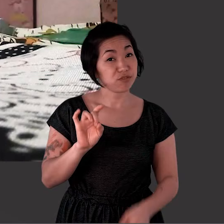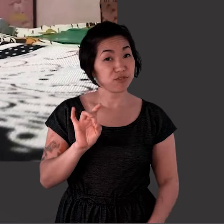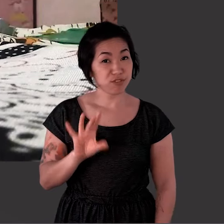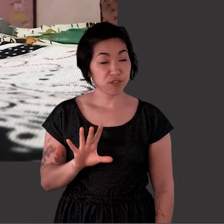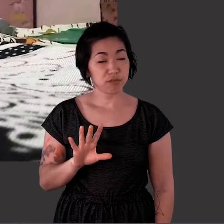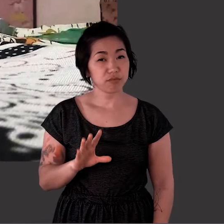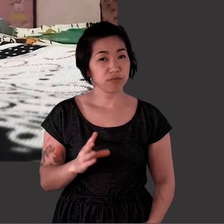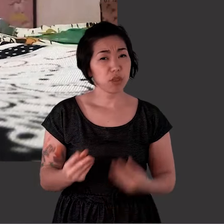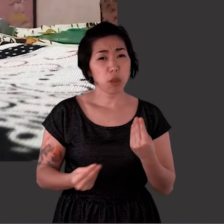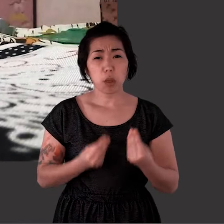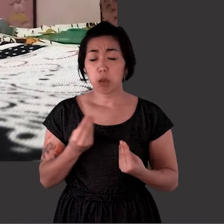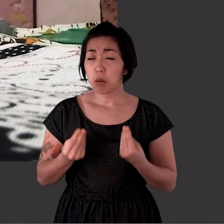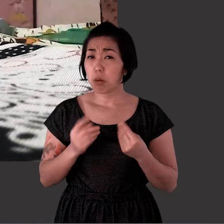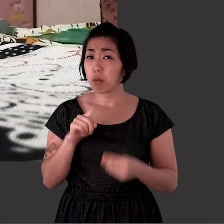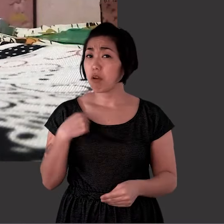Como sairemos de tudo isso?